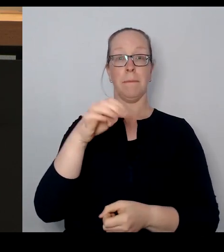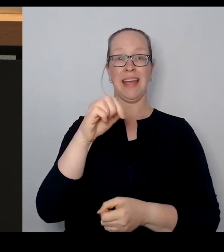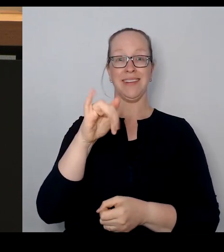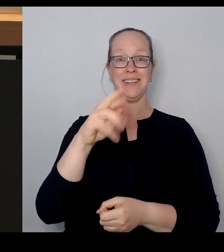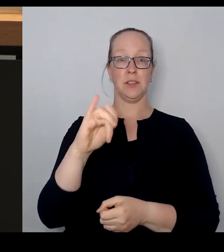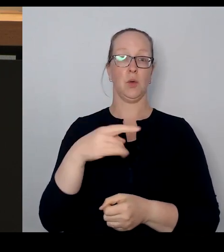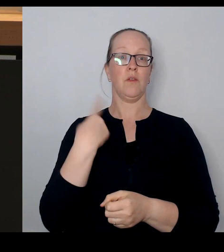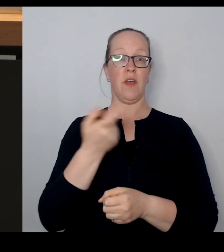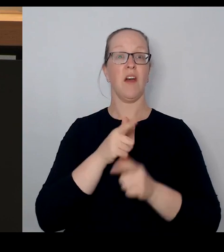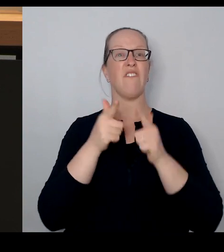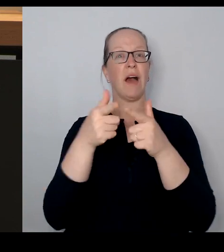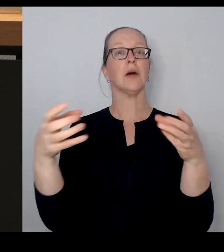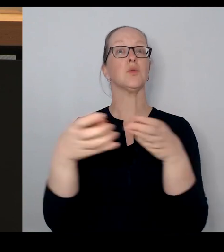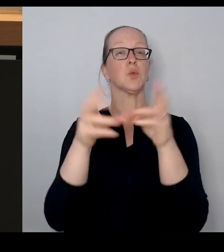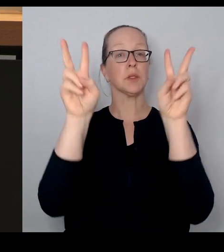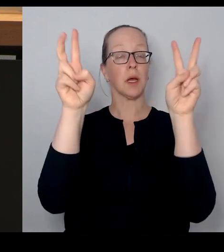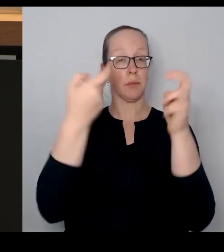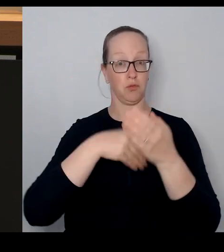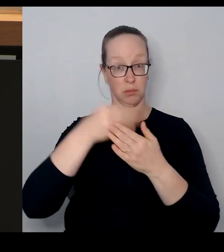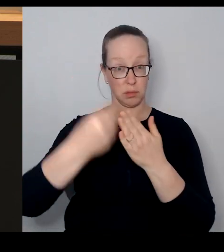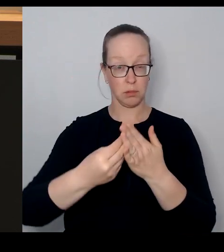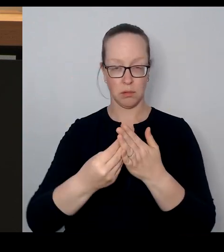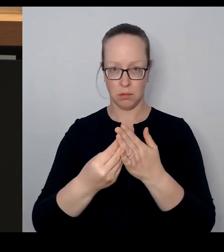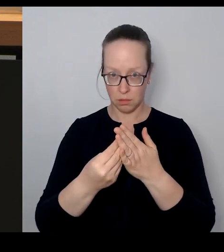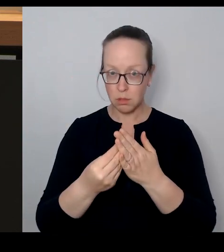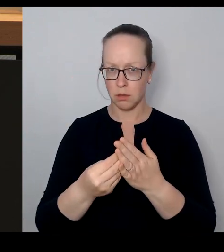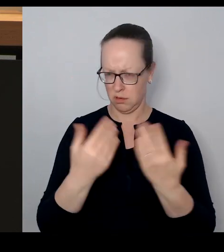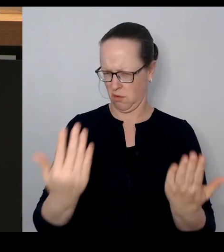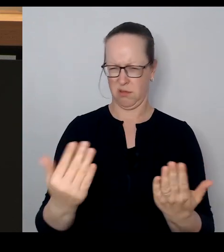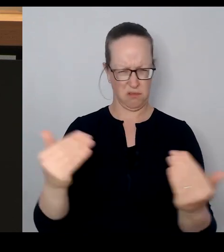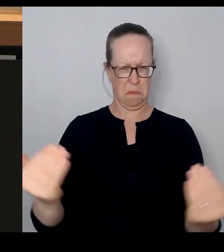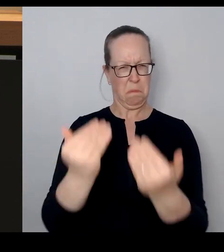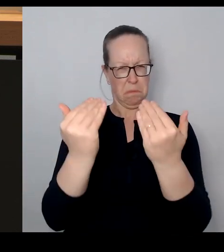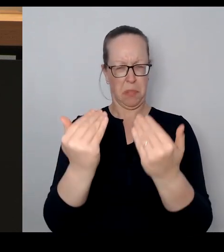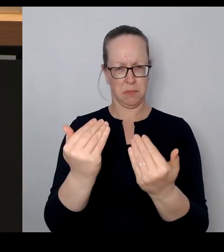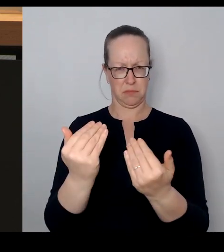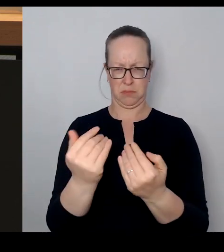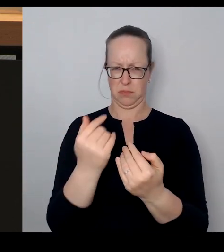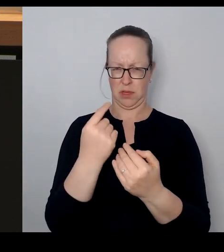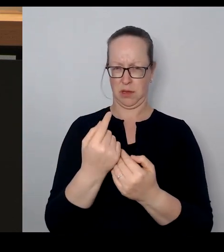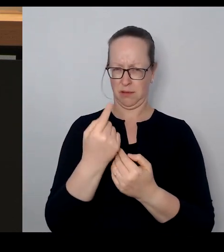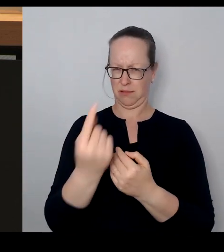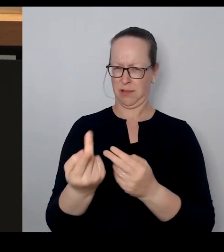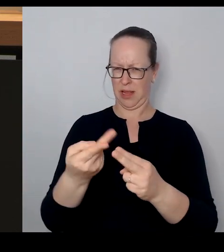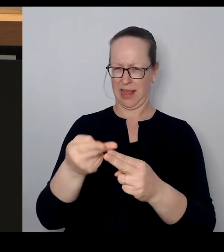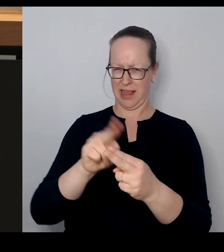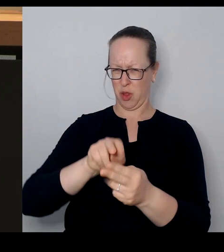Sind Sie doppelzüngig? Oder erzählen Sie Bürgerinnen einfach die Unwahrheit? Ich, mit Verlaub, finde das